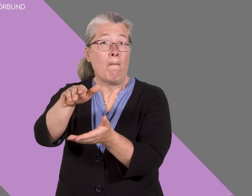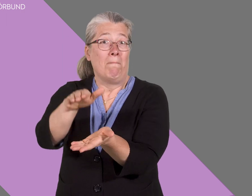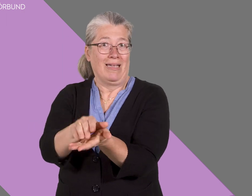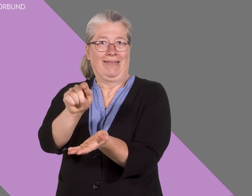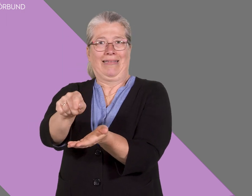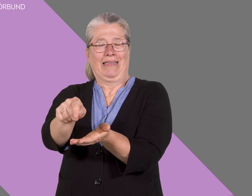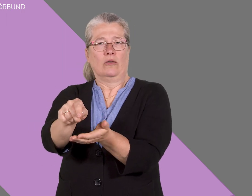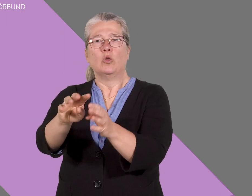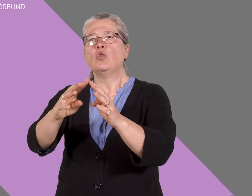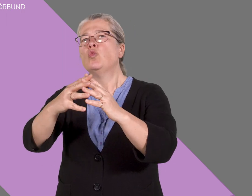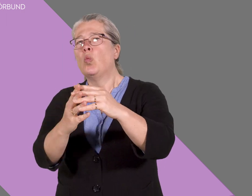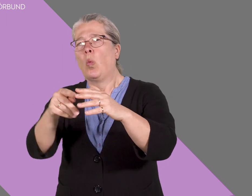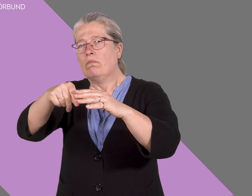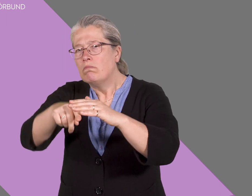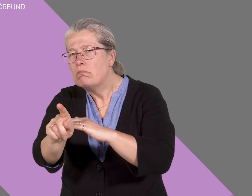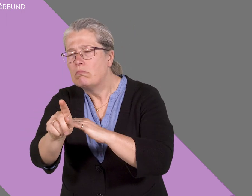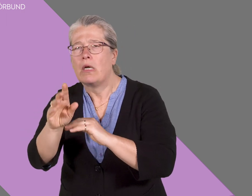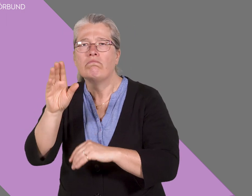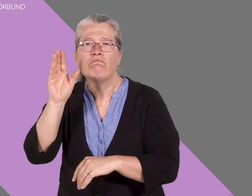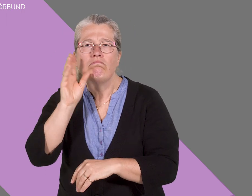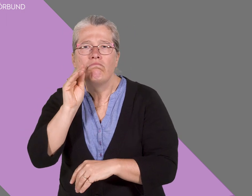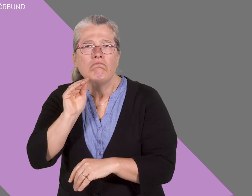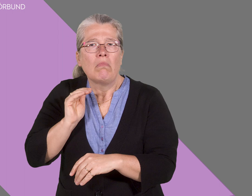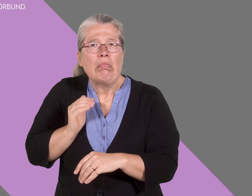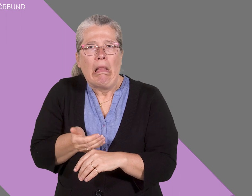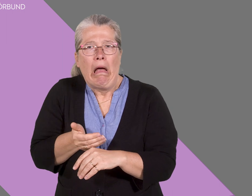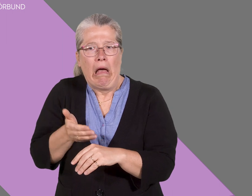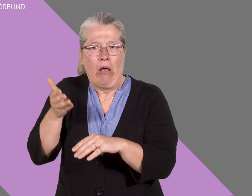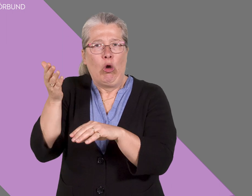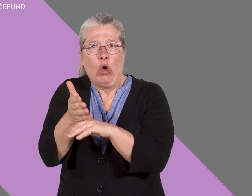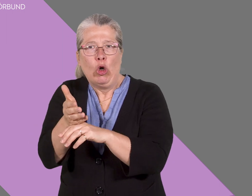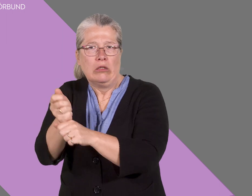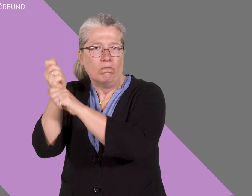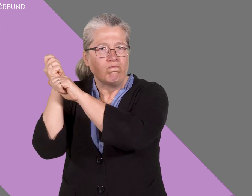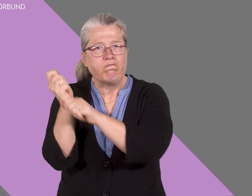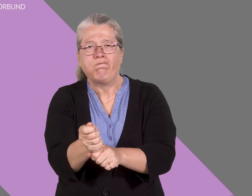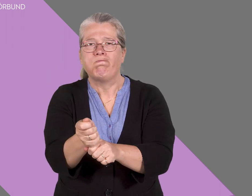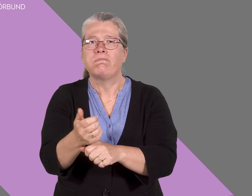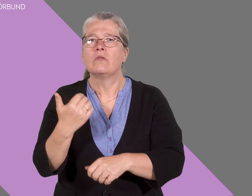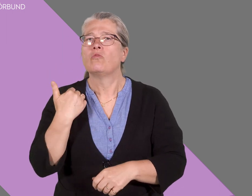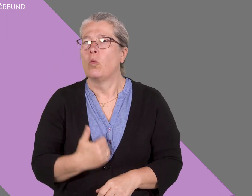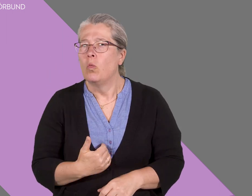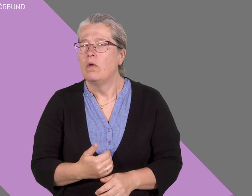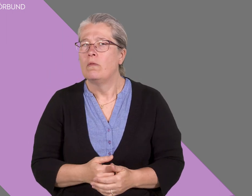och dödade en gammal mora i en stuga med yxa.